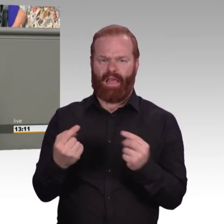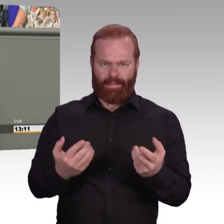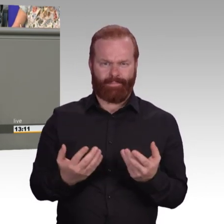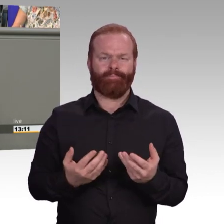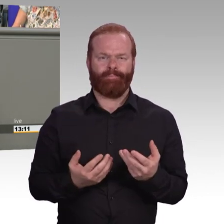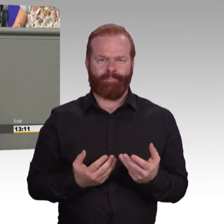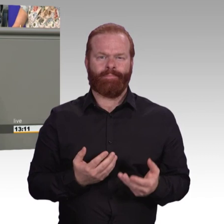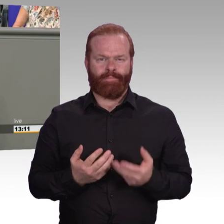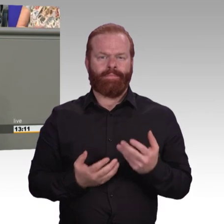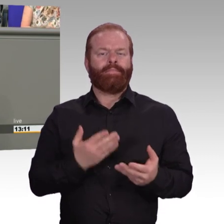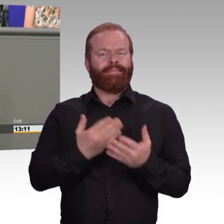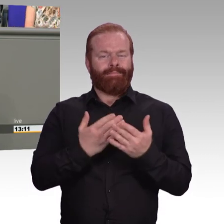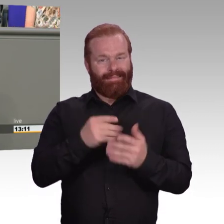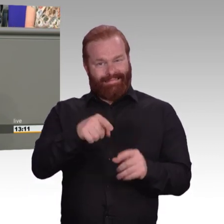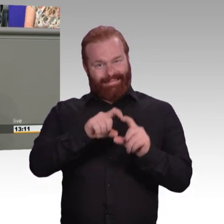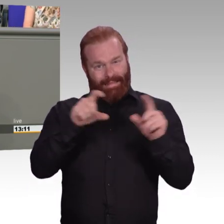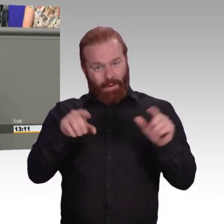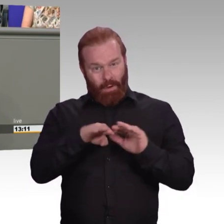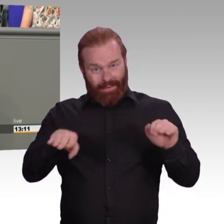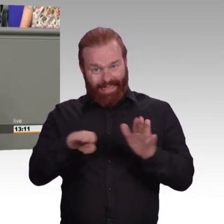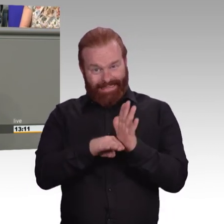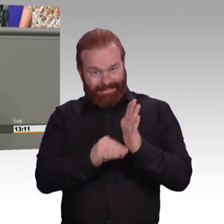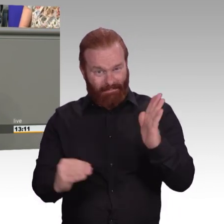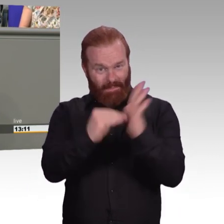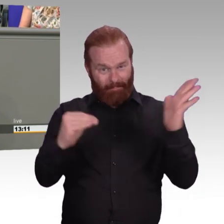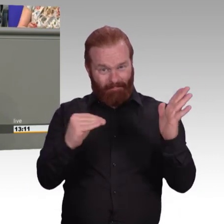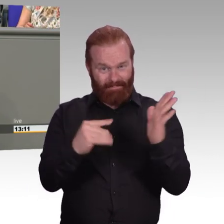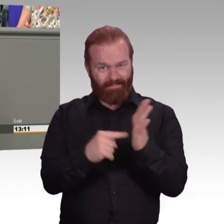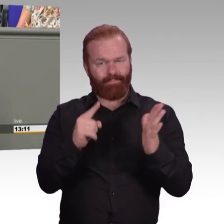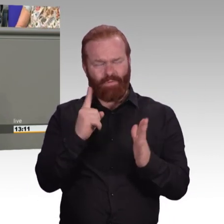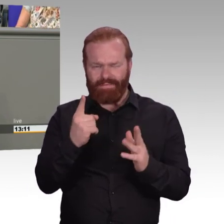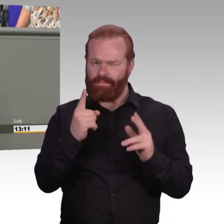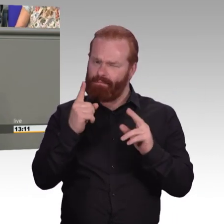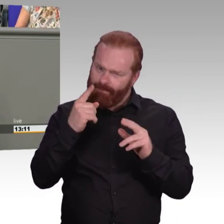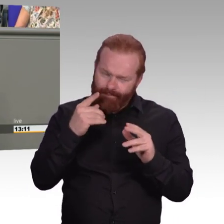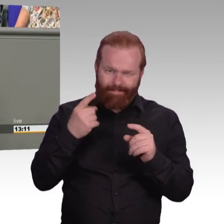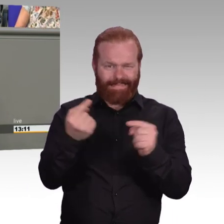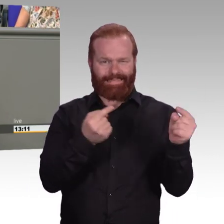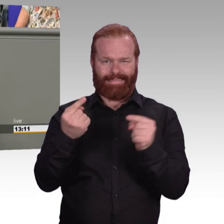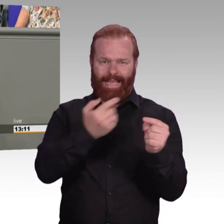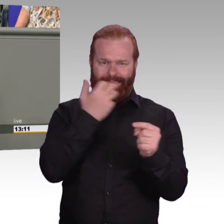Wir haben ein austariertes Verhältnis von Staat, Eltern und Kindern. Und dieses Verhältnis darf durch eine Änderung